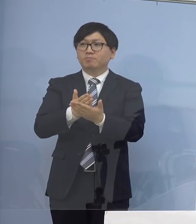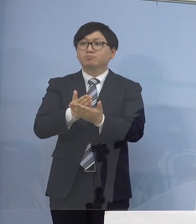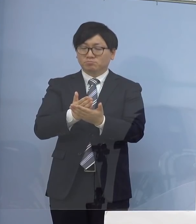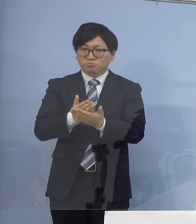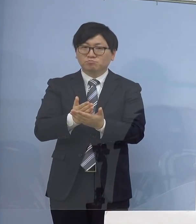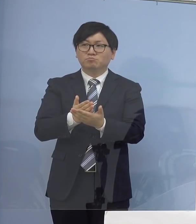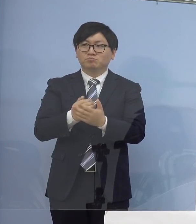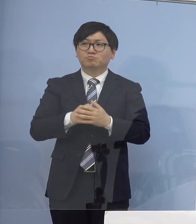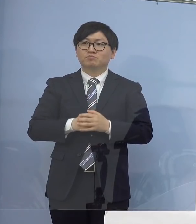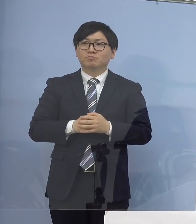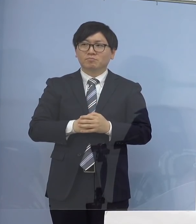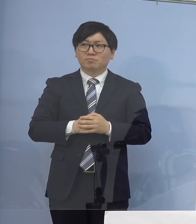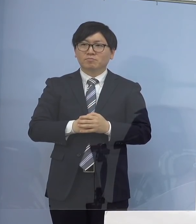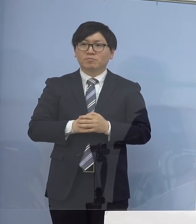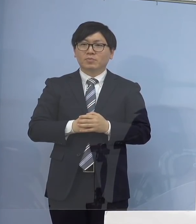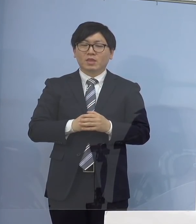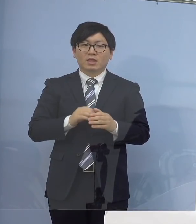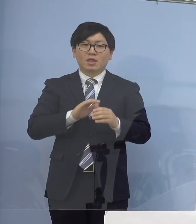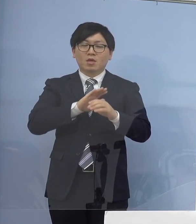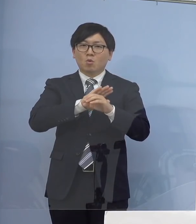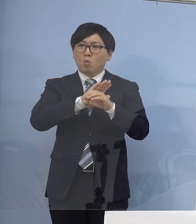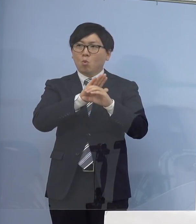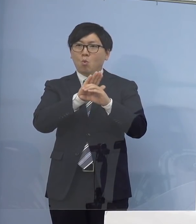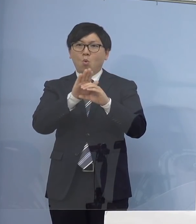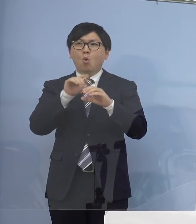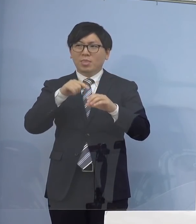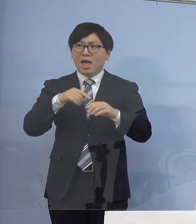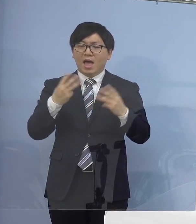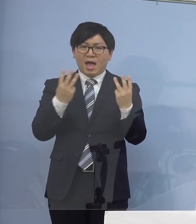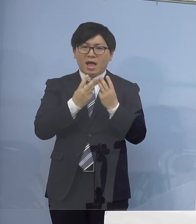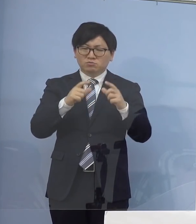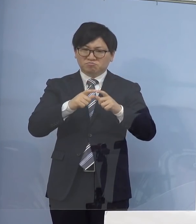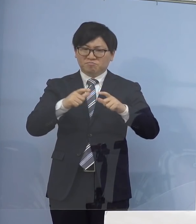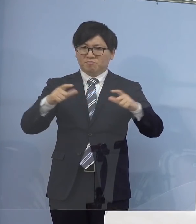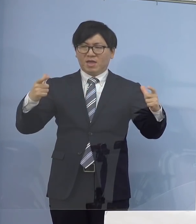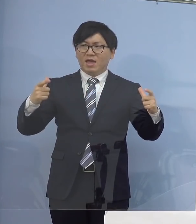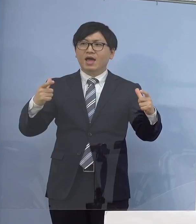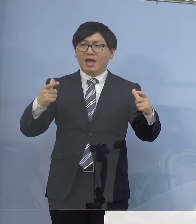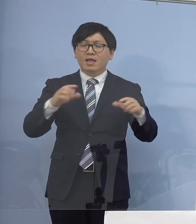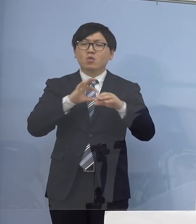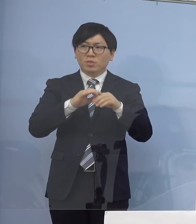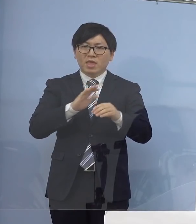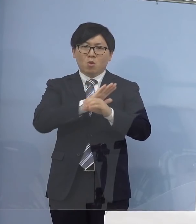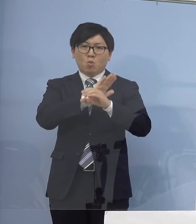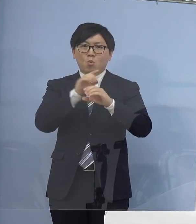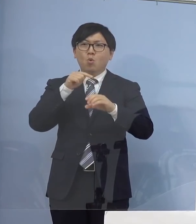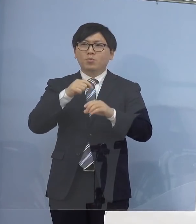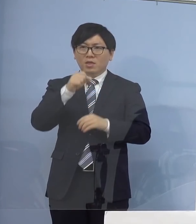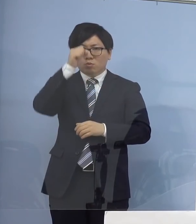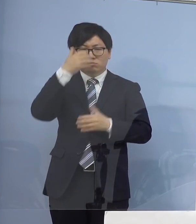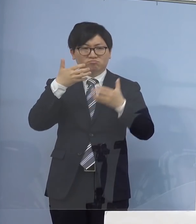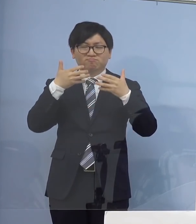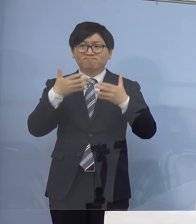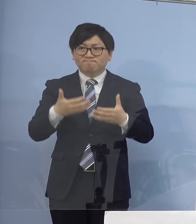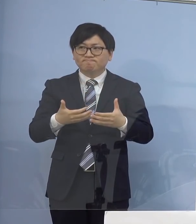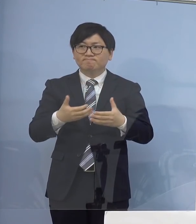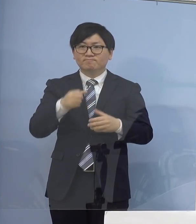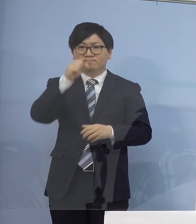いわゆるコロナでのこれだけの数になりますと 重症者、中等症こうしたものがダっと増える可能性がある